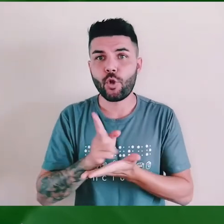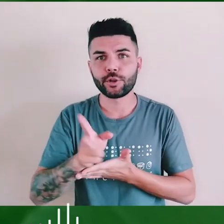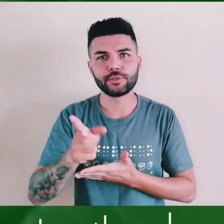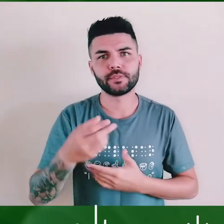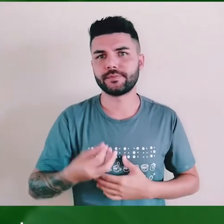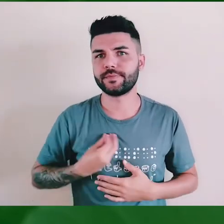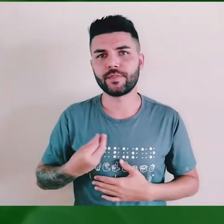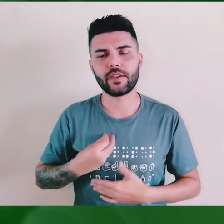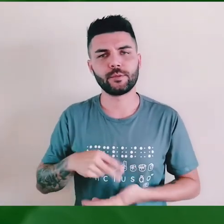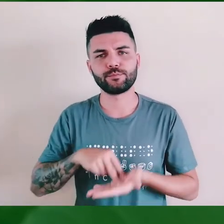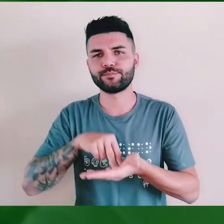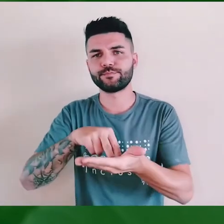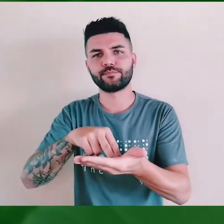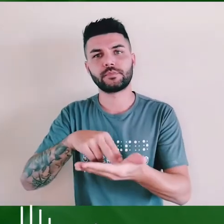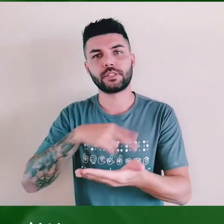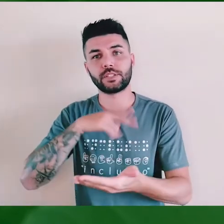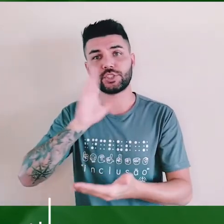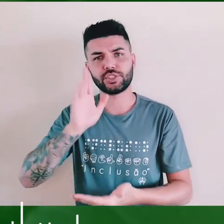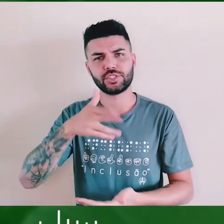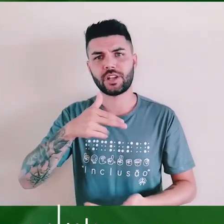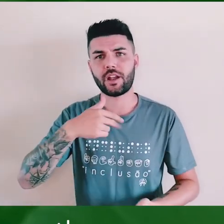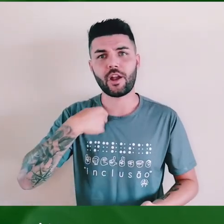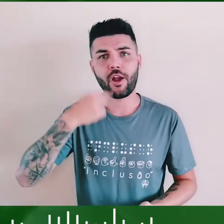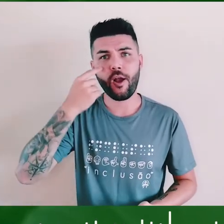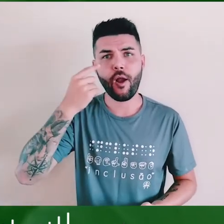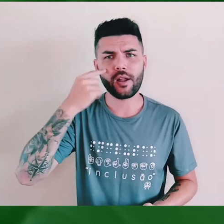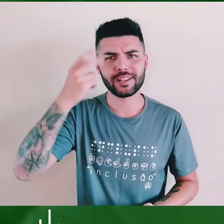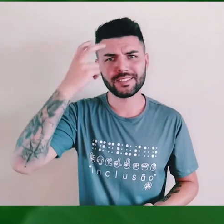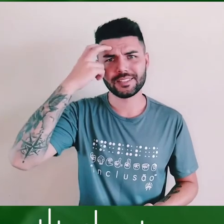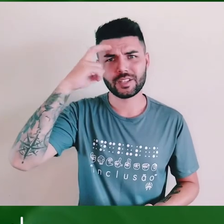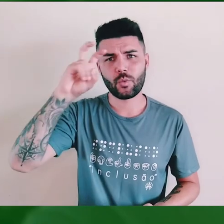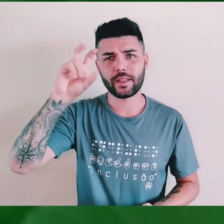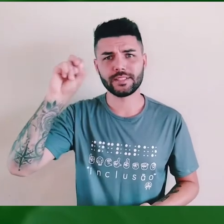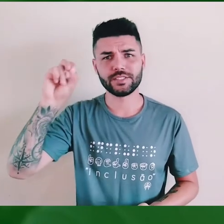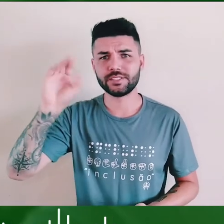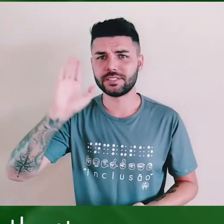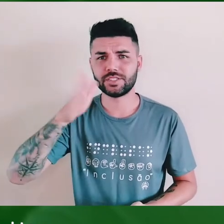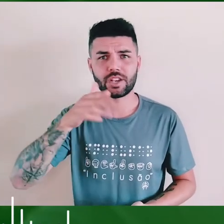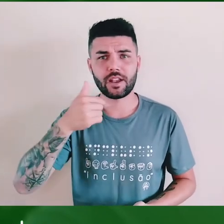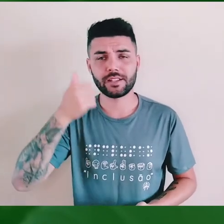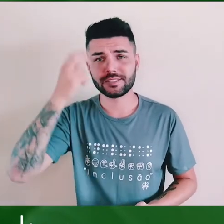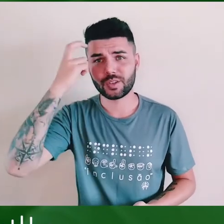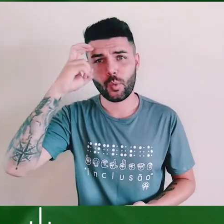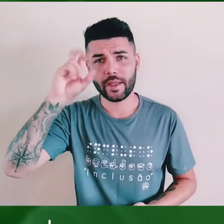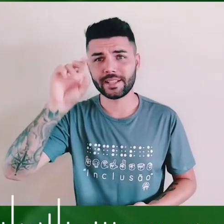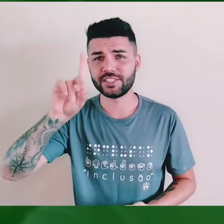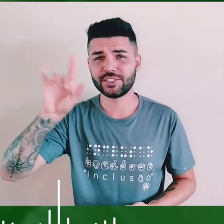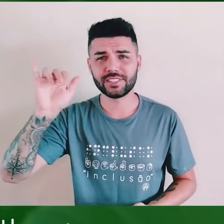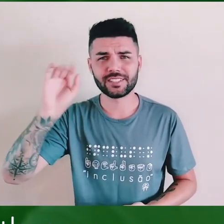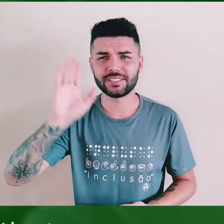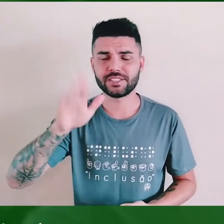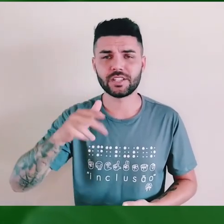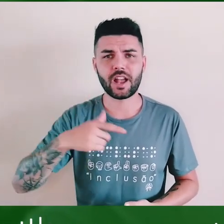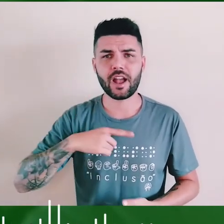isolados, 50 dias é bizarro. É bizarro pensar que estamos aqui há 50 dias acordando e dormindo